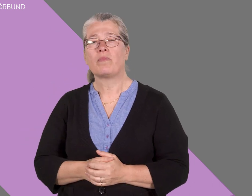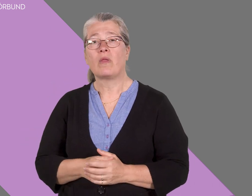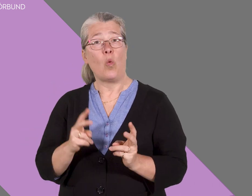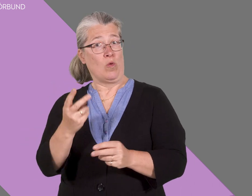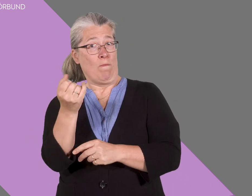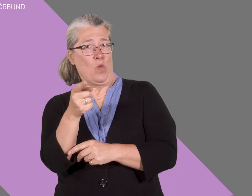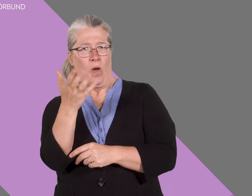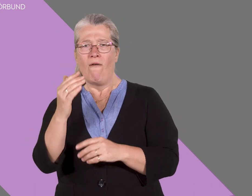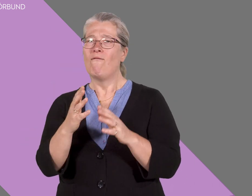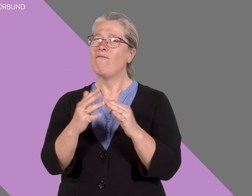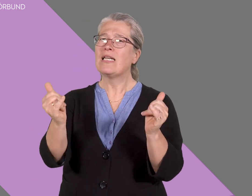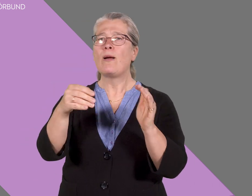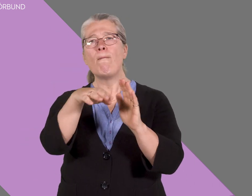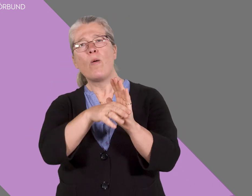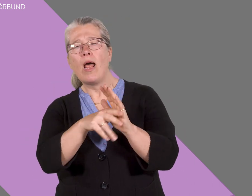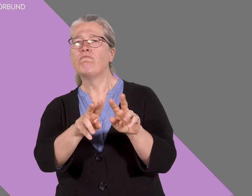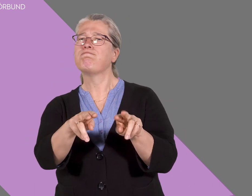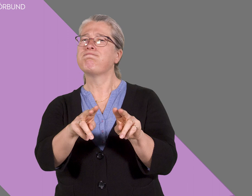Om du vill kan du också se den valfria programpunkten Teatteri Tottis -